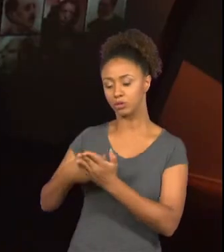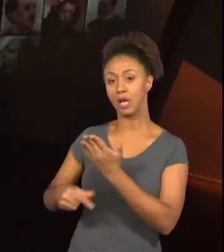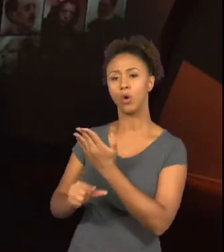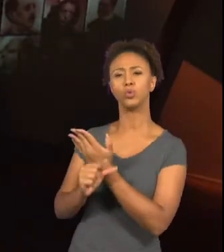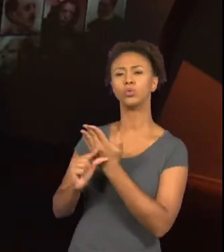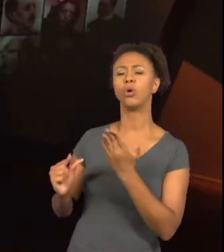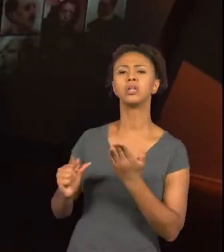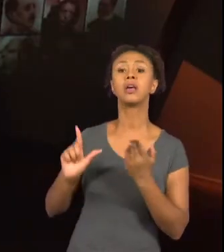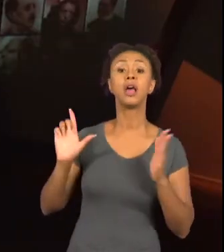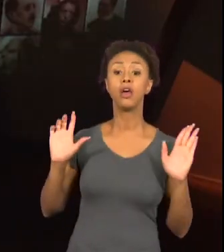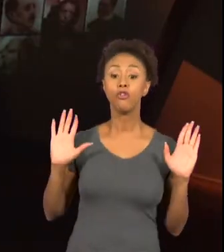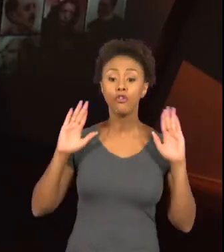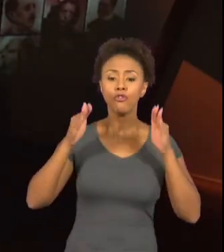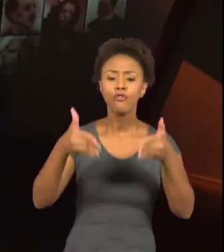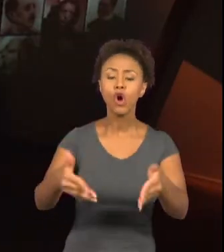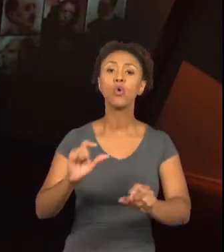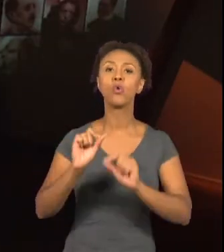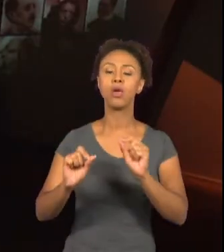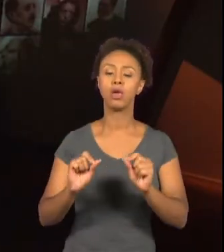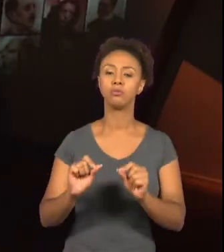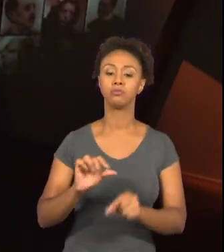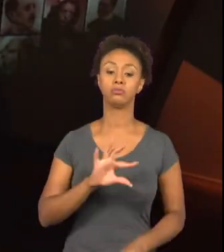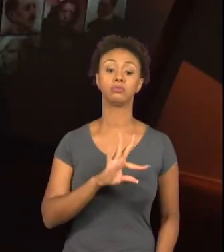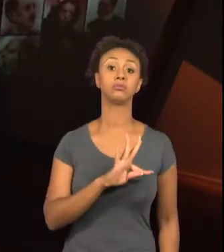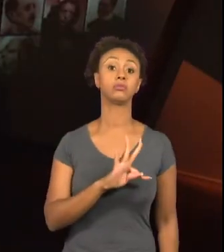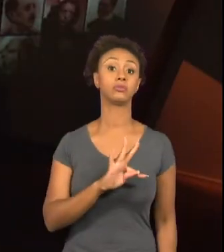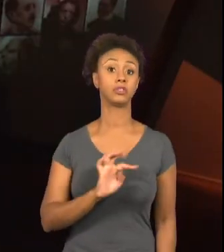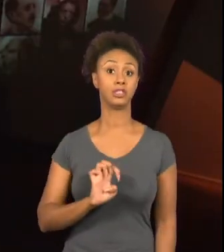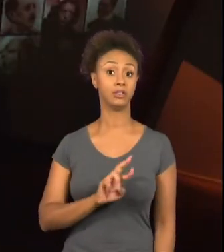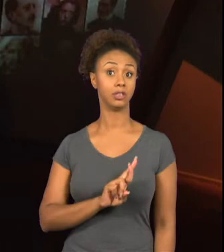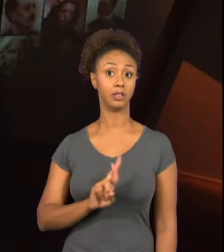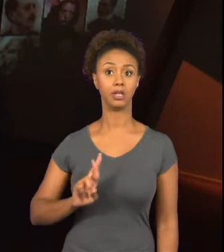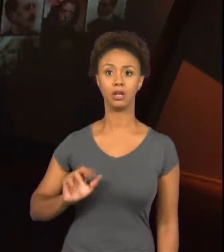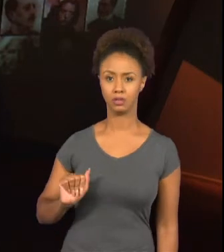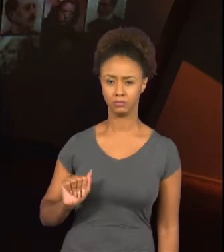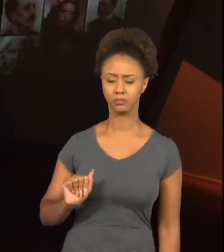E A TERRA NÓS SABEMOS QUE PRESSUPÕE FALAR DE